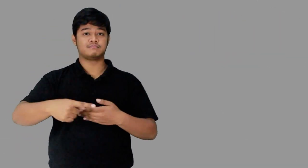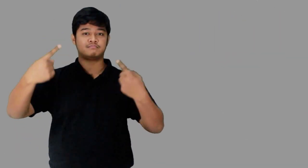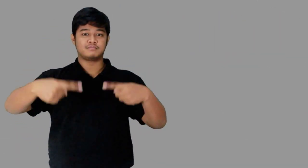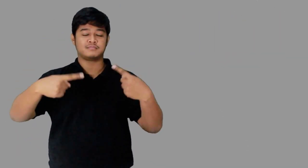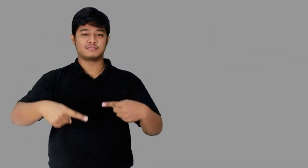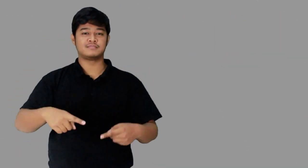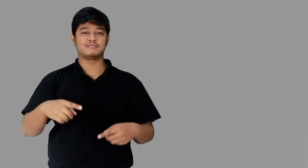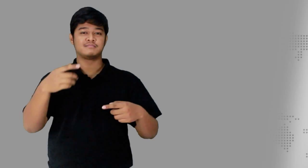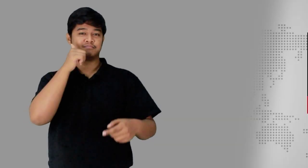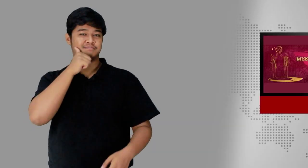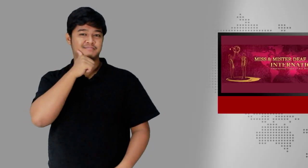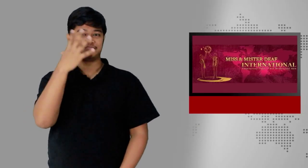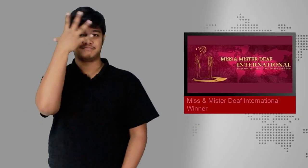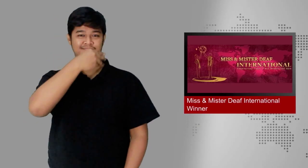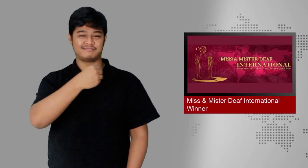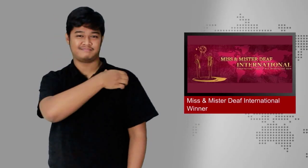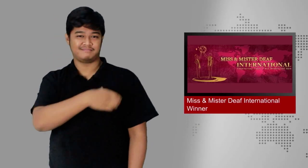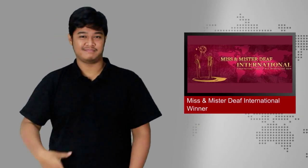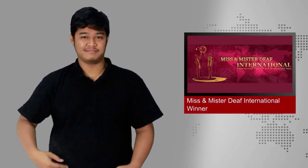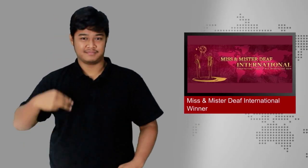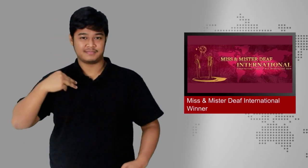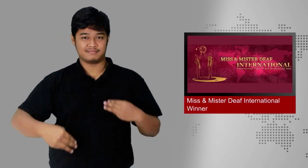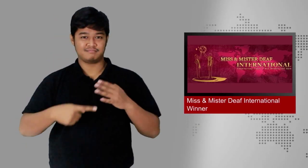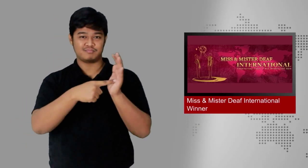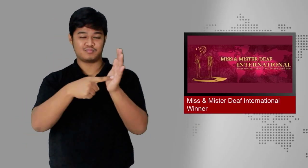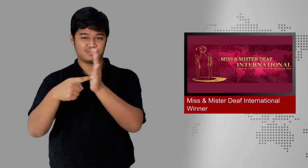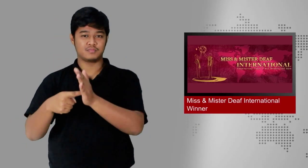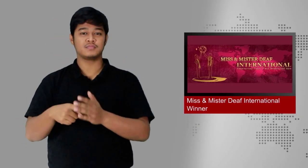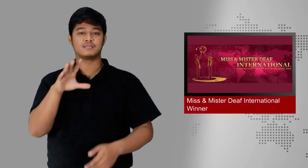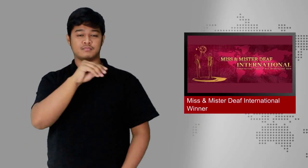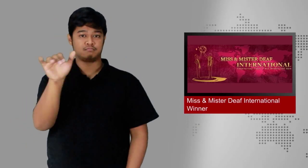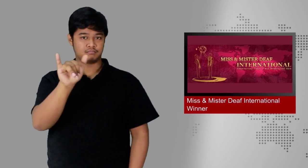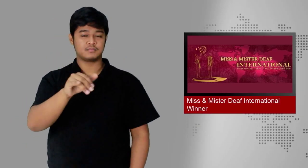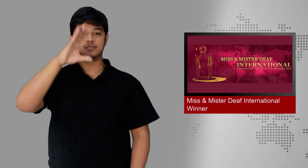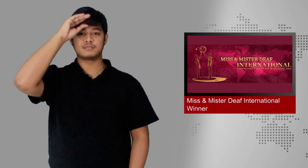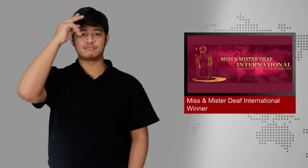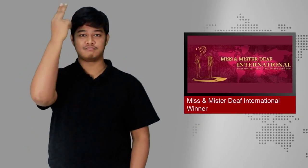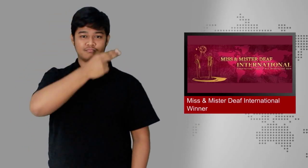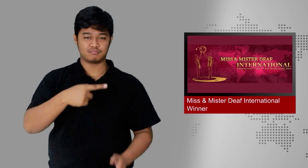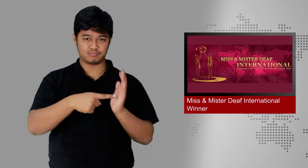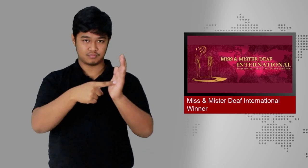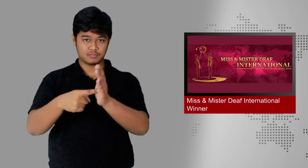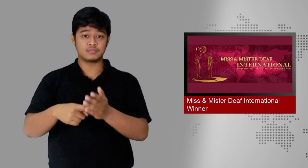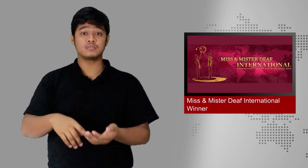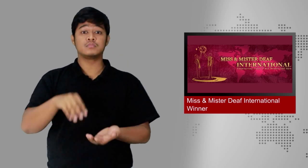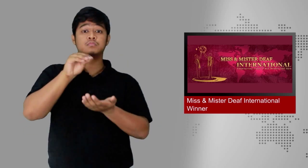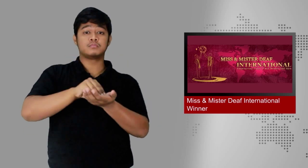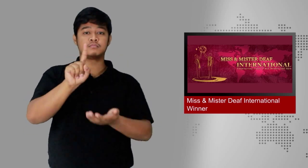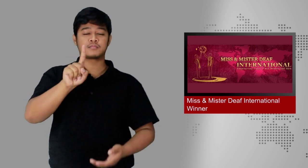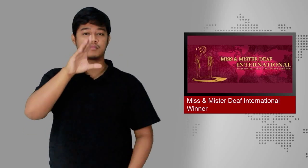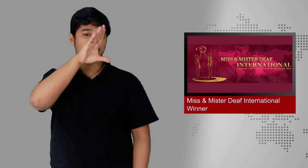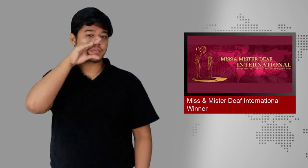Sebuah program pertandingan ratu cantik pekak antarabangsa telah dianjurkan.